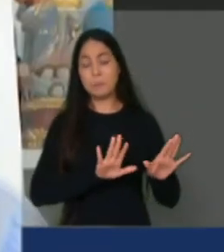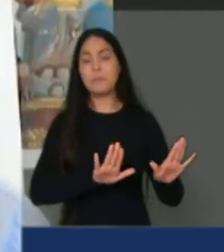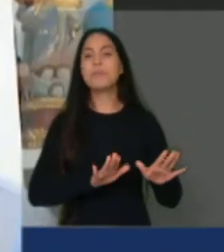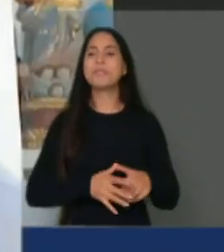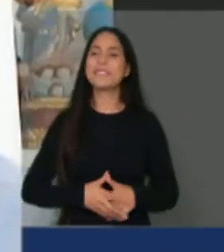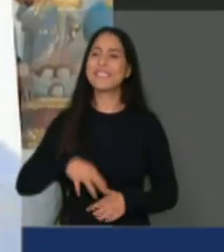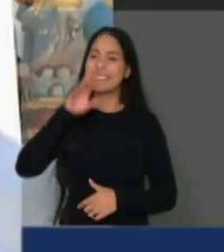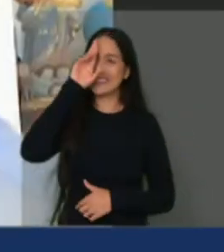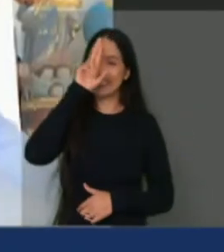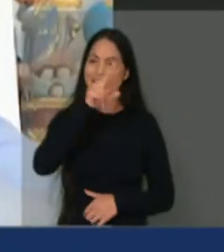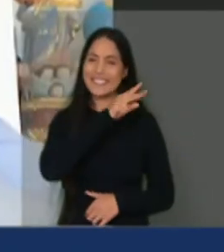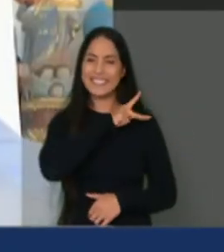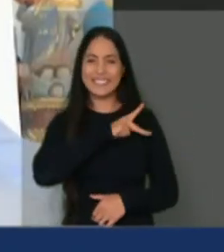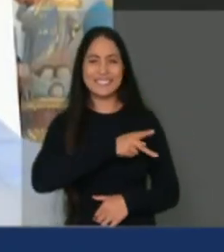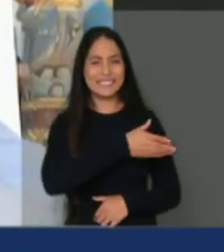PRESIDENTE, SENHORAS E SENHORES DEPUTADOS, AQUI,